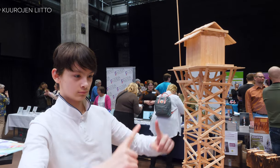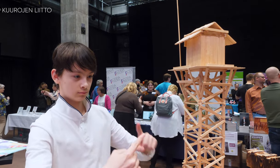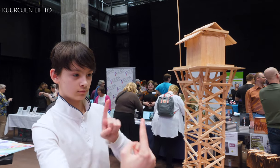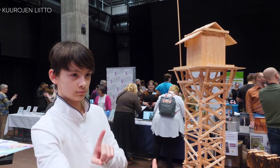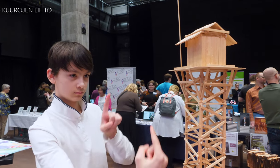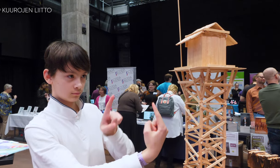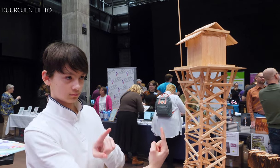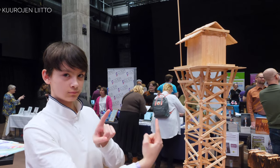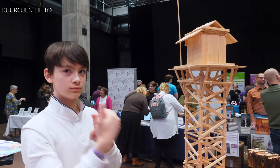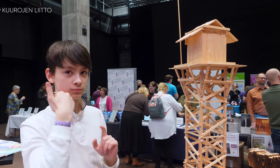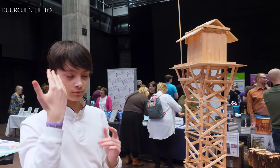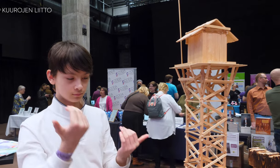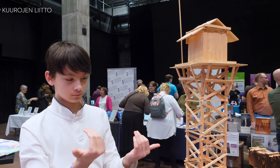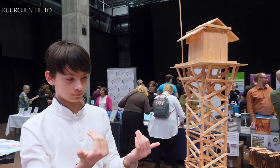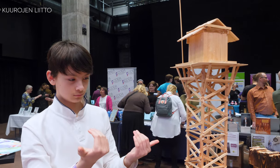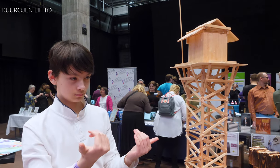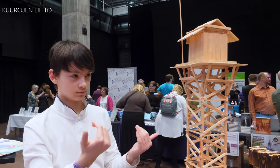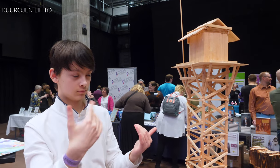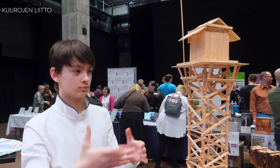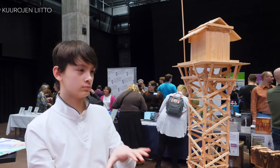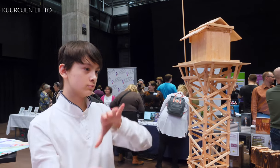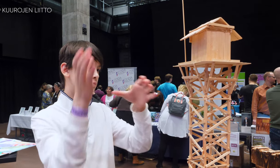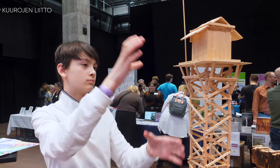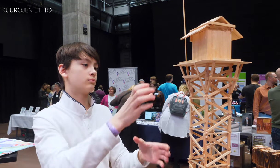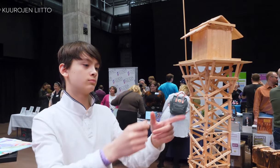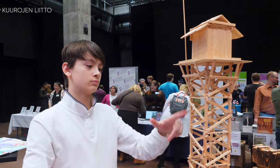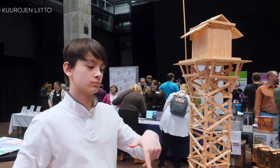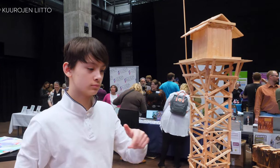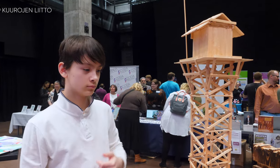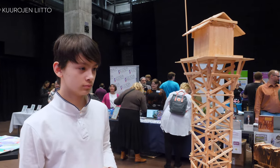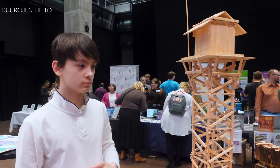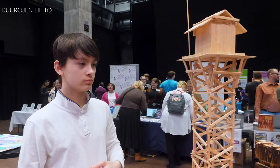Siten pystyin liimaamaan nämä tukipuut. Kun olin odotellut tarpeeksi, käänsin tornin oikeinpäin.